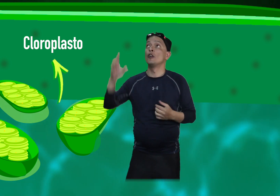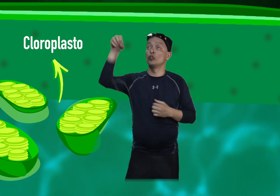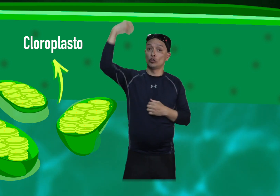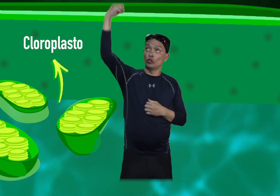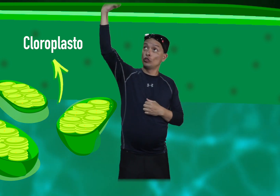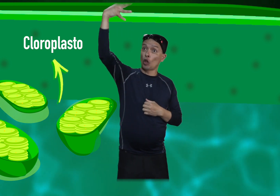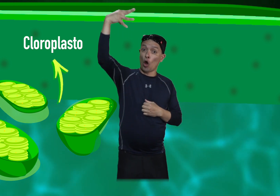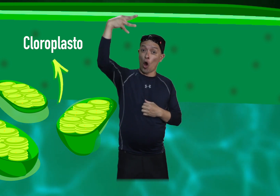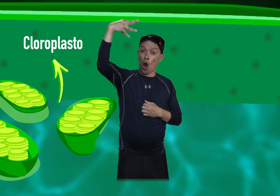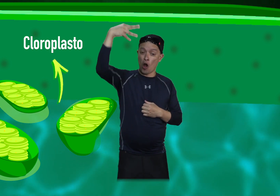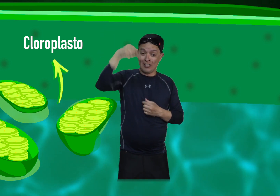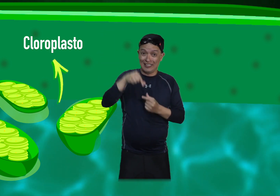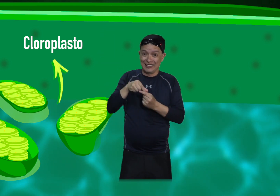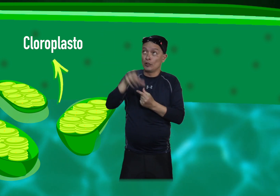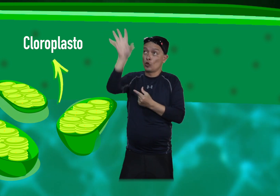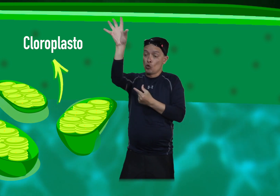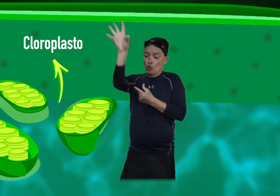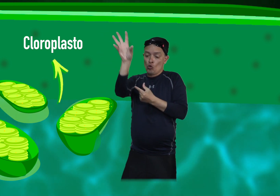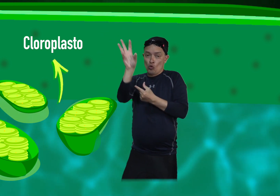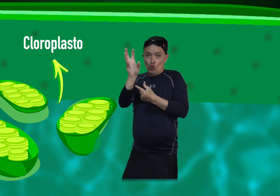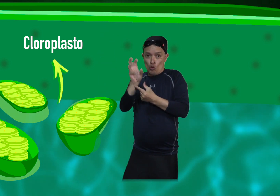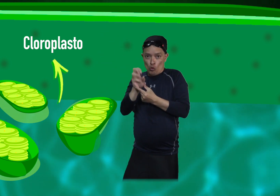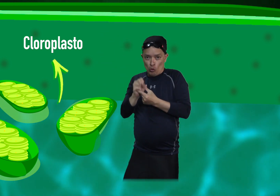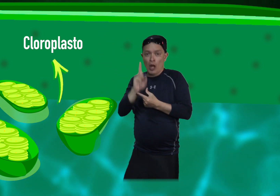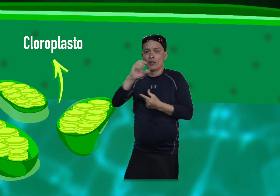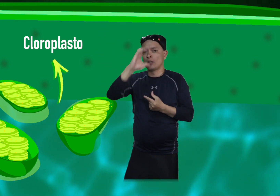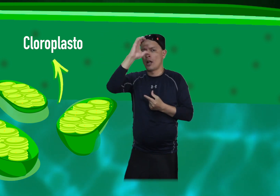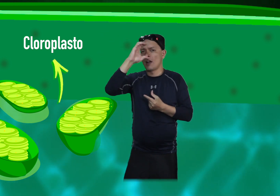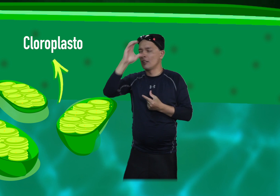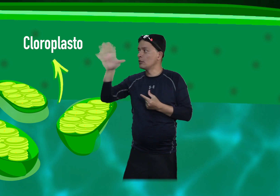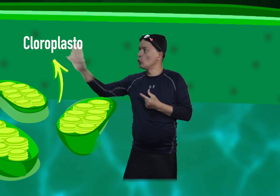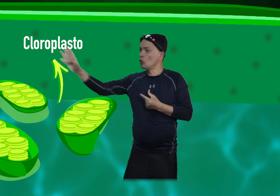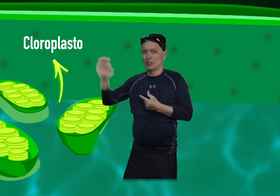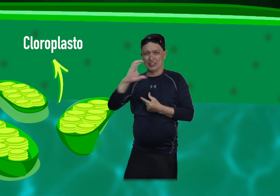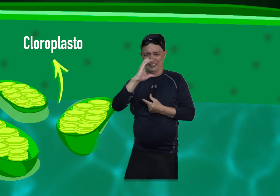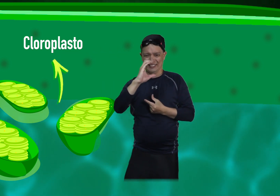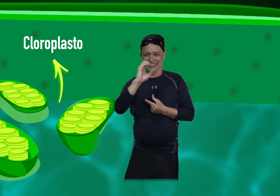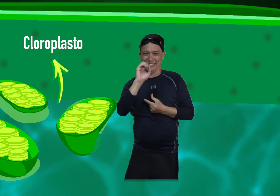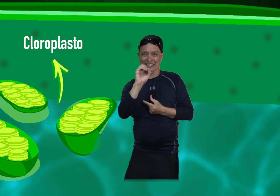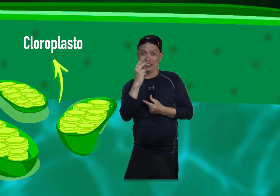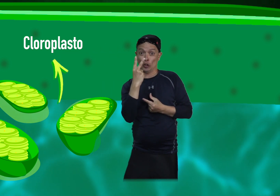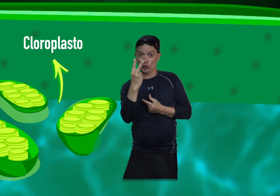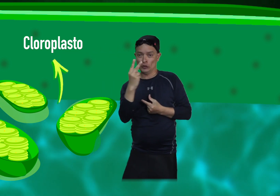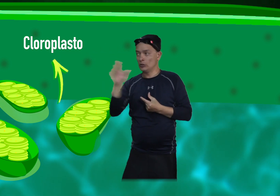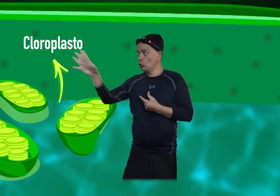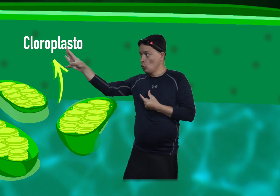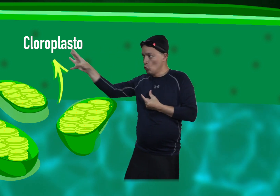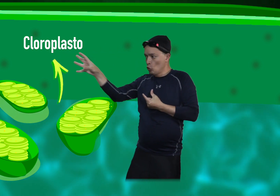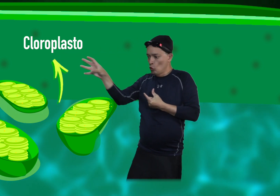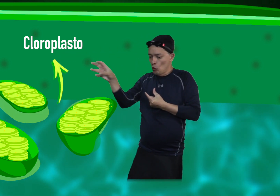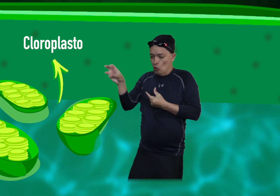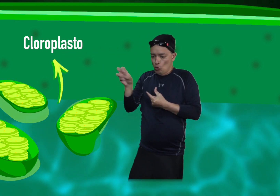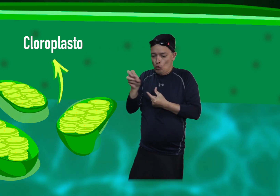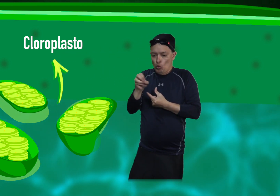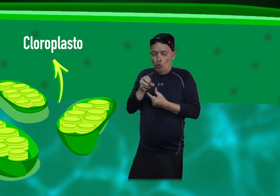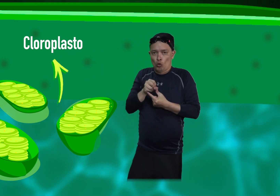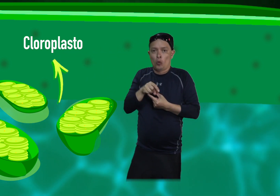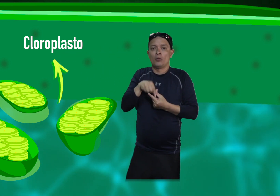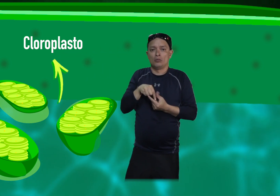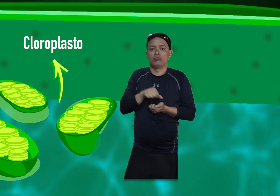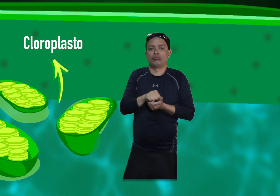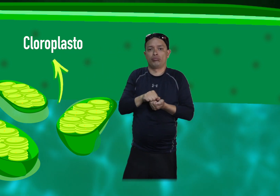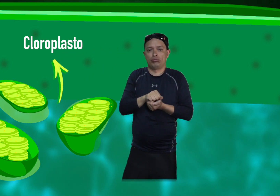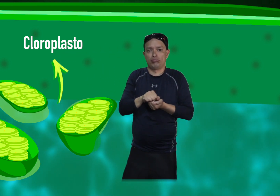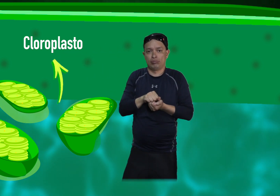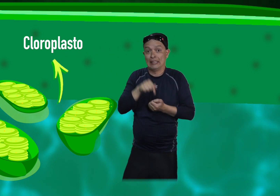El cloroplasto absorbe la energía solar y el CO2 para convertirlos en alimento.